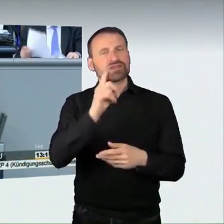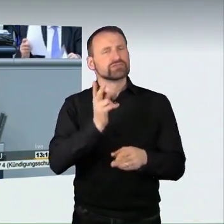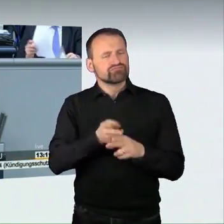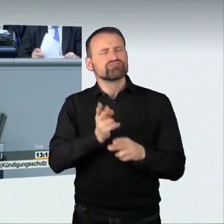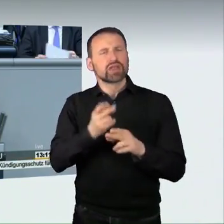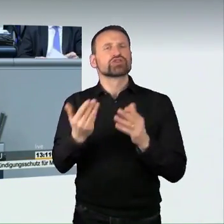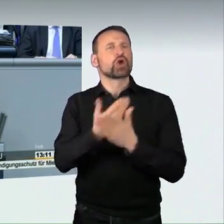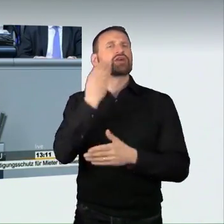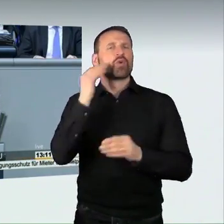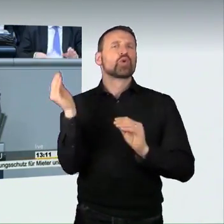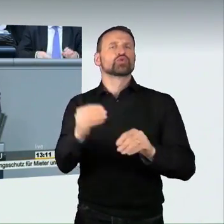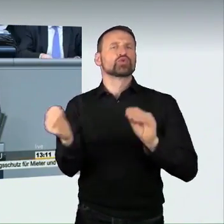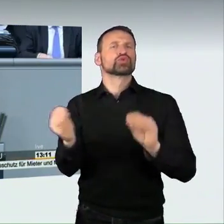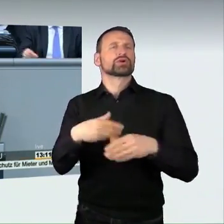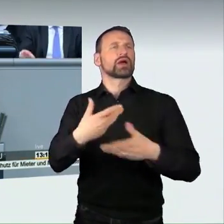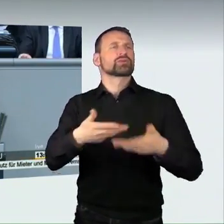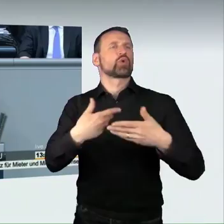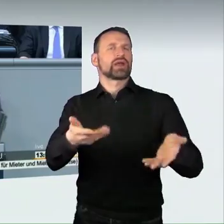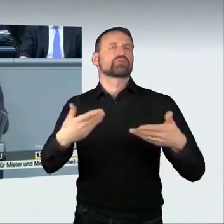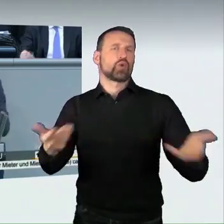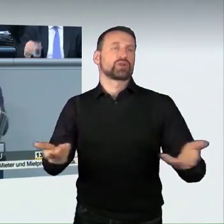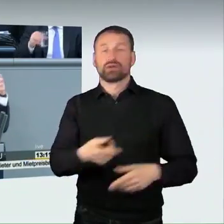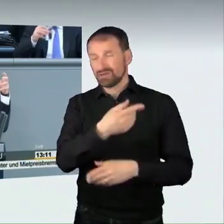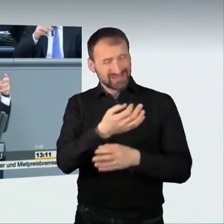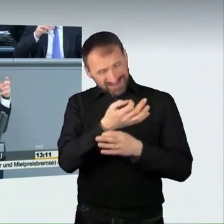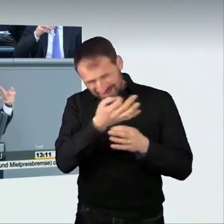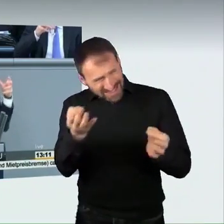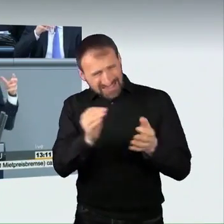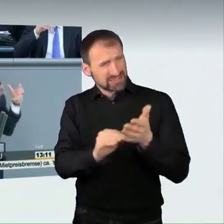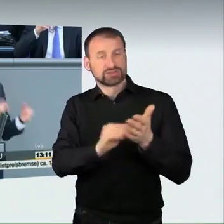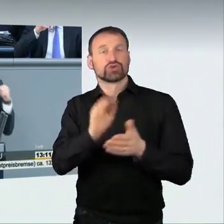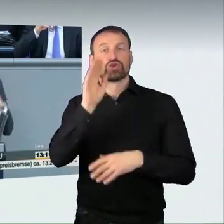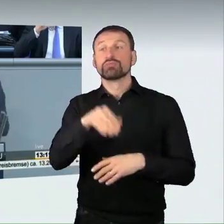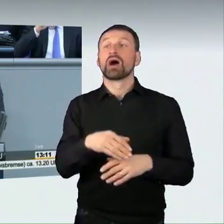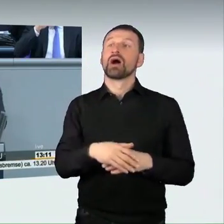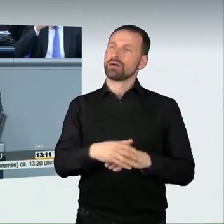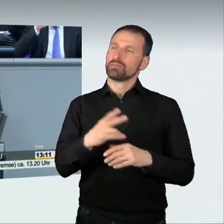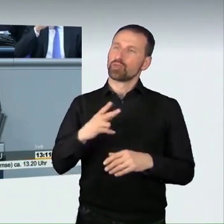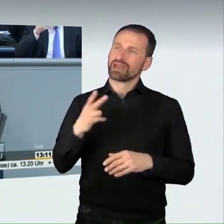versorgt wird. Kein Satz zu der entscheidenden Frage: Wenn ich tatsächlich die Modernisierung des Altbestandes